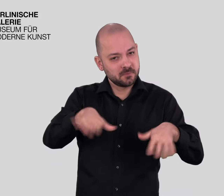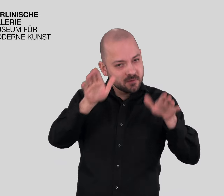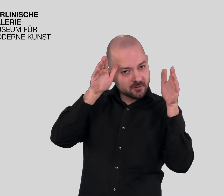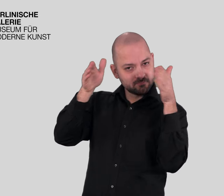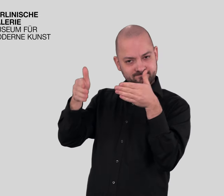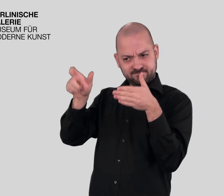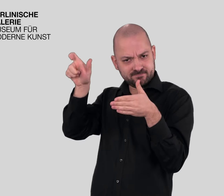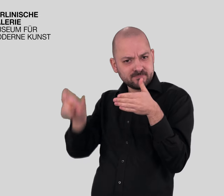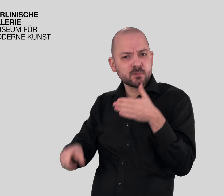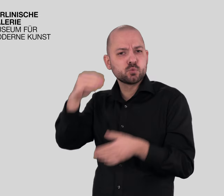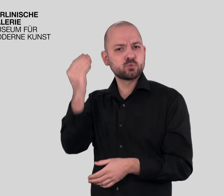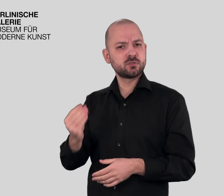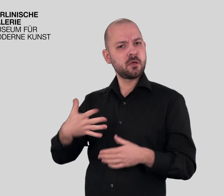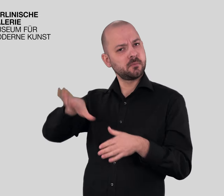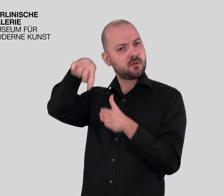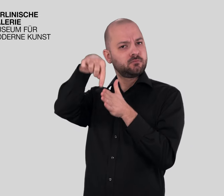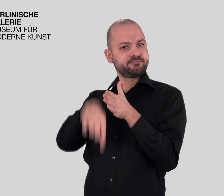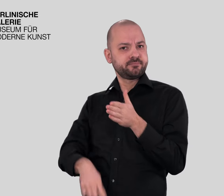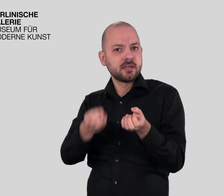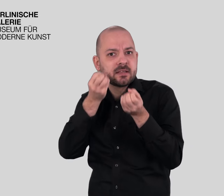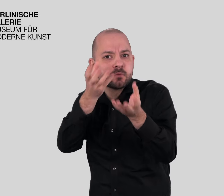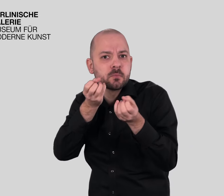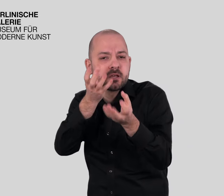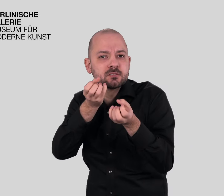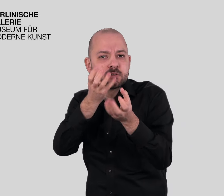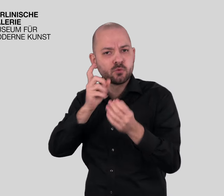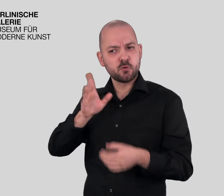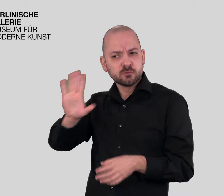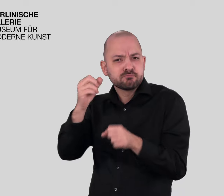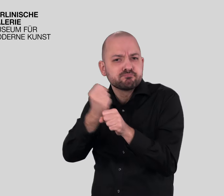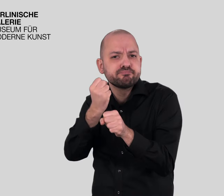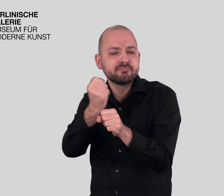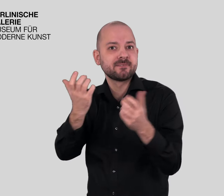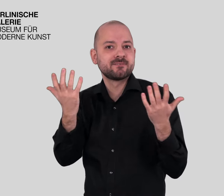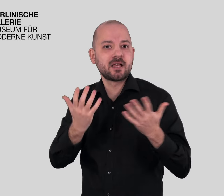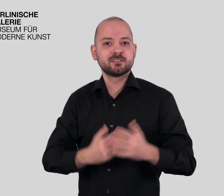mit vertiefenden Informationen zur Künstlerin und zum Werk.